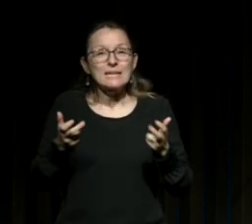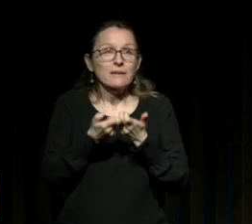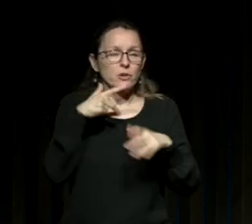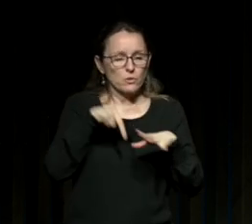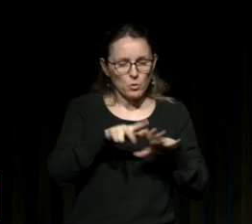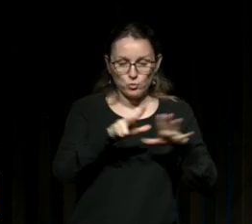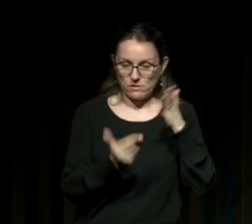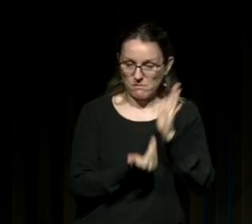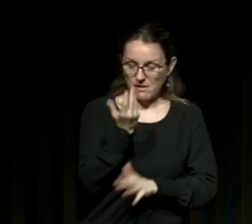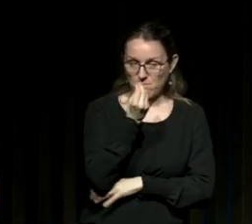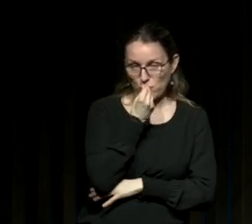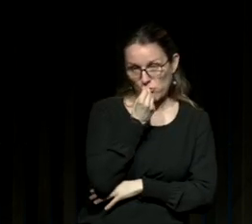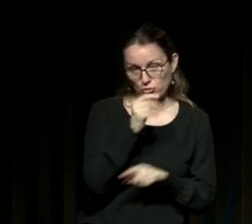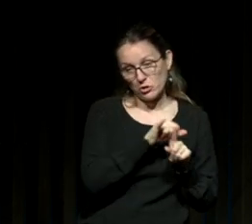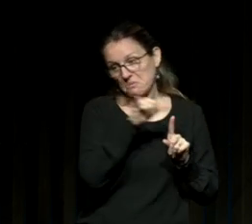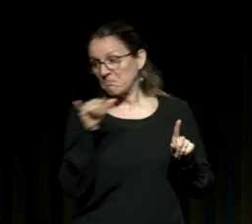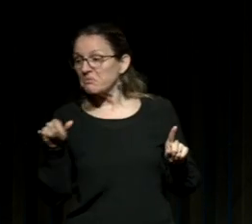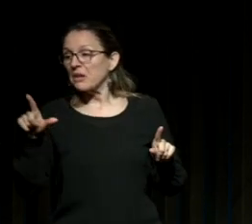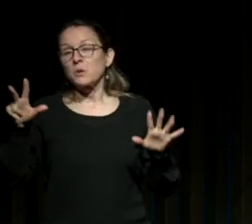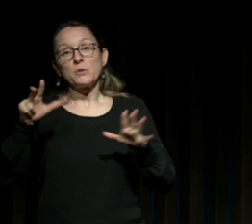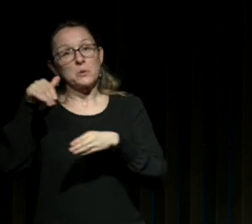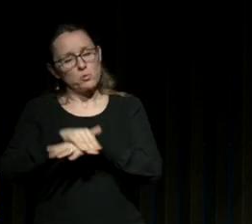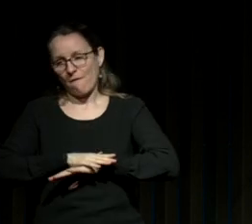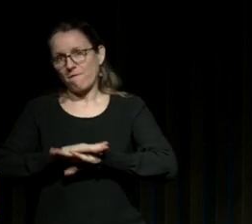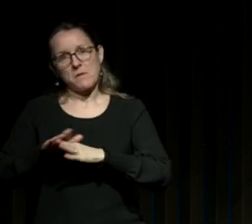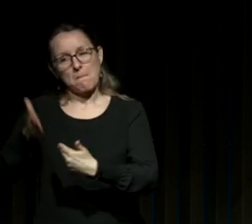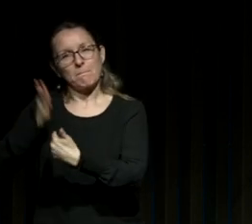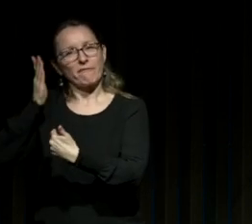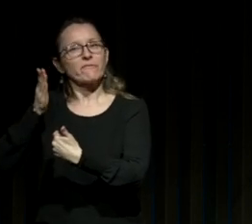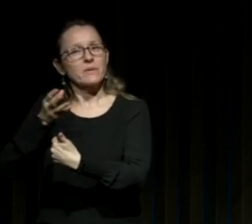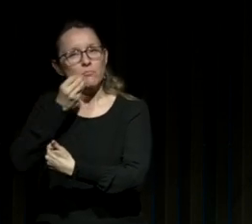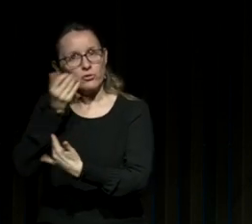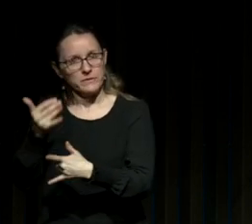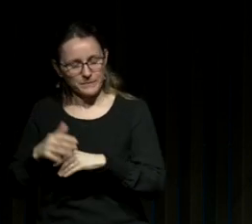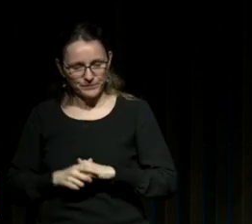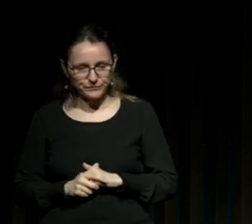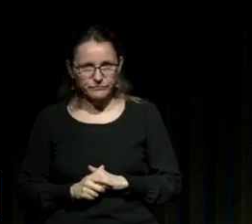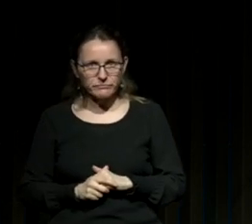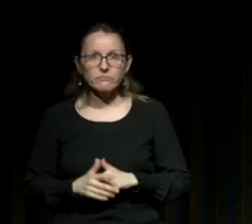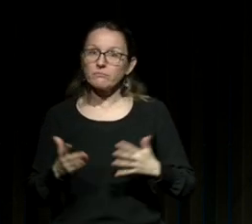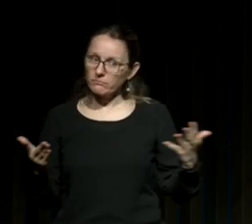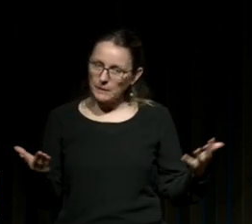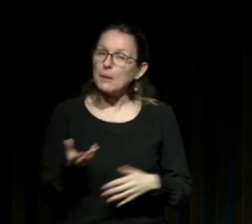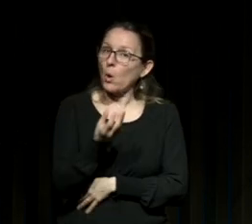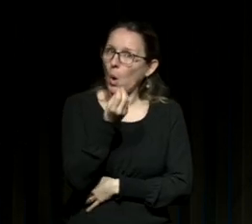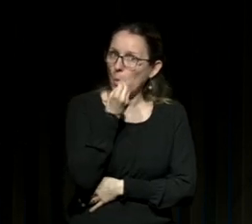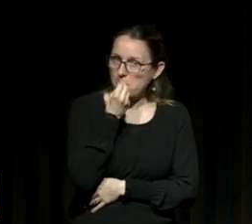matin faut que vers 20 heures ce soit terminé plutôt sous forme de repas plutôt en maintenant